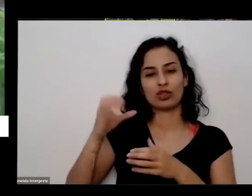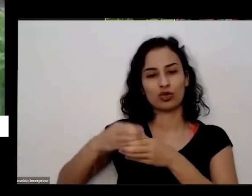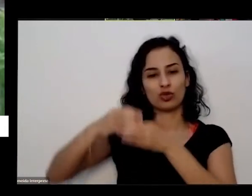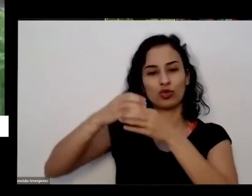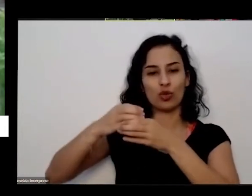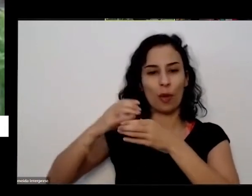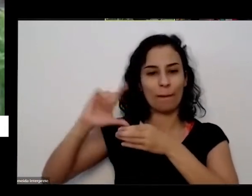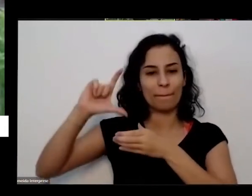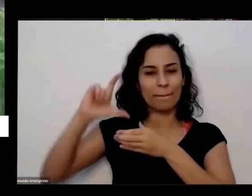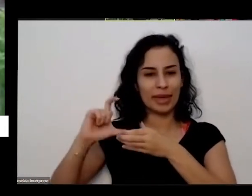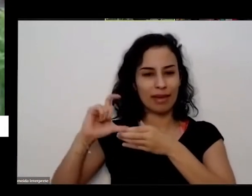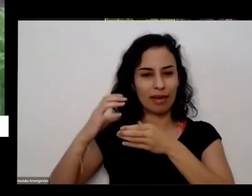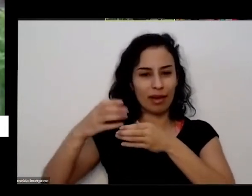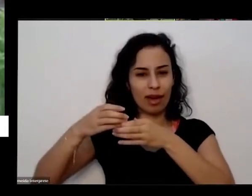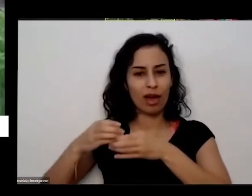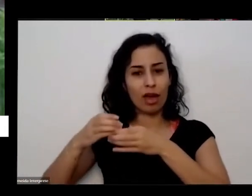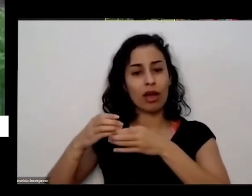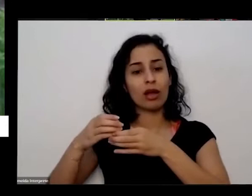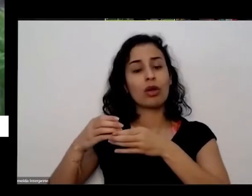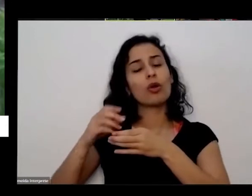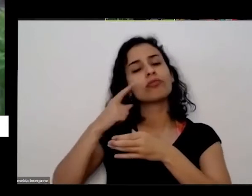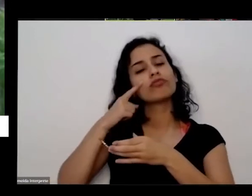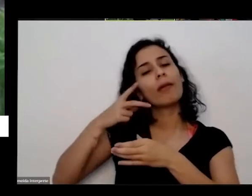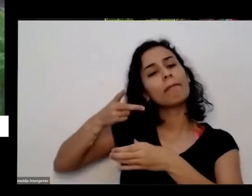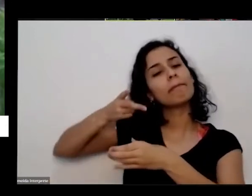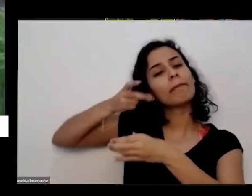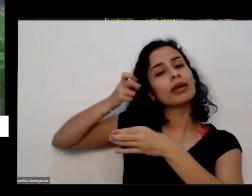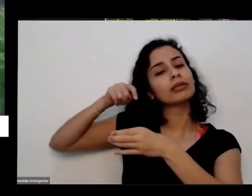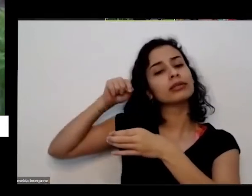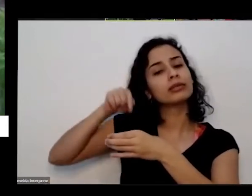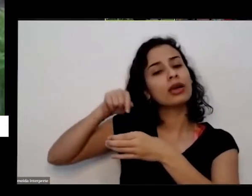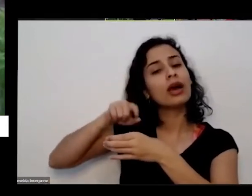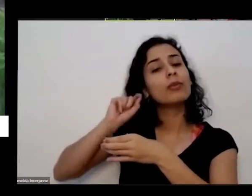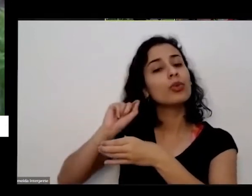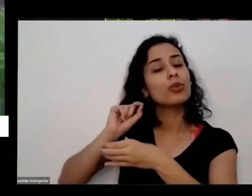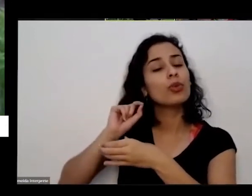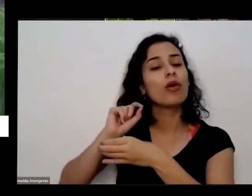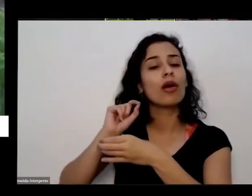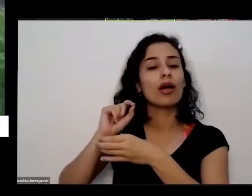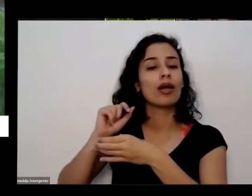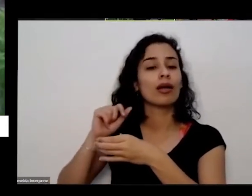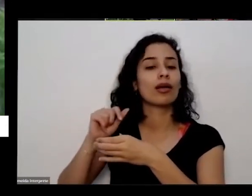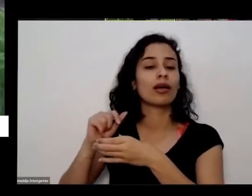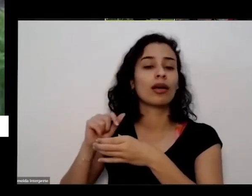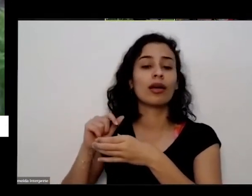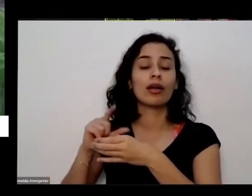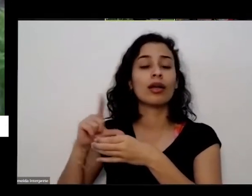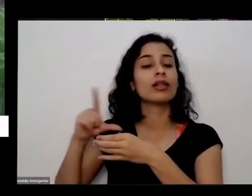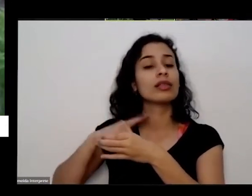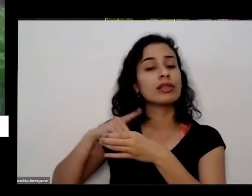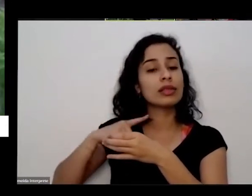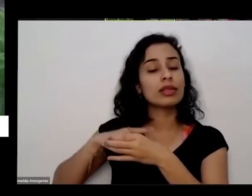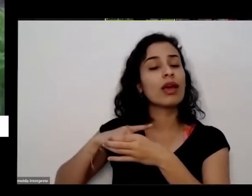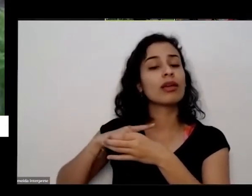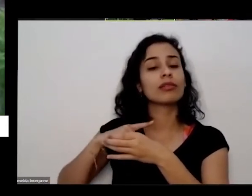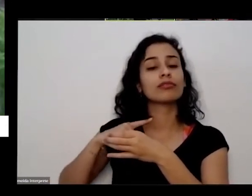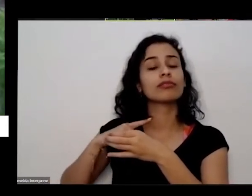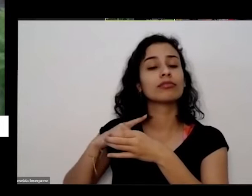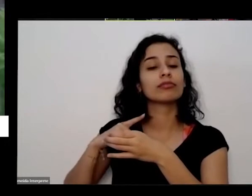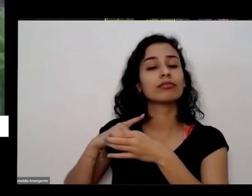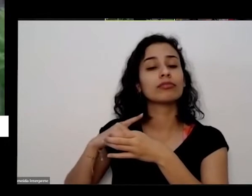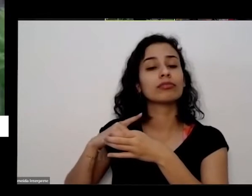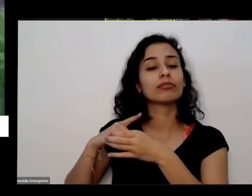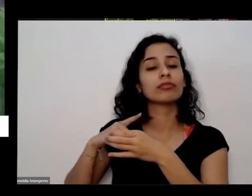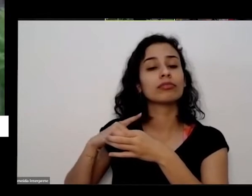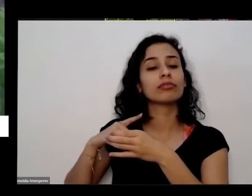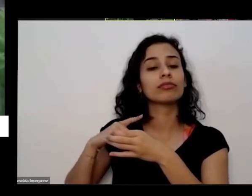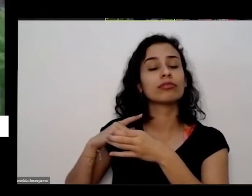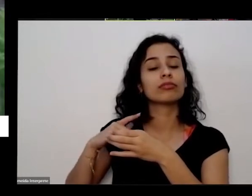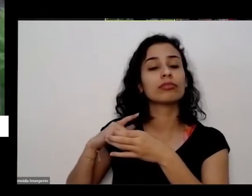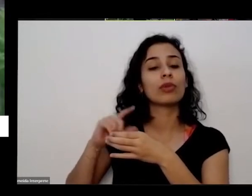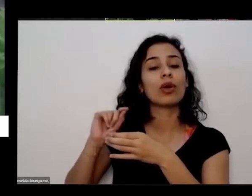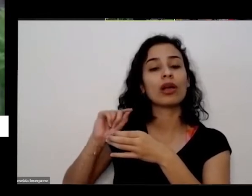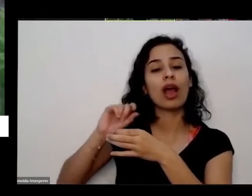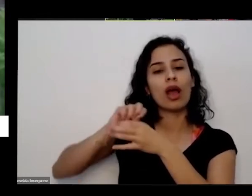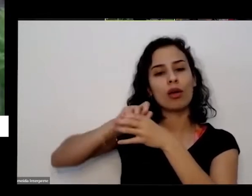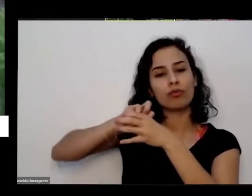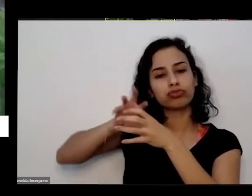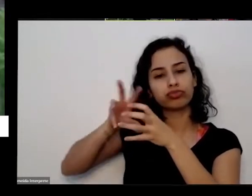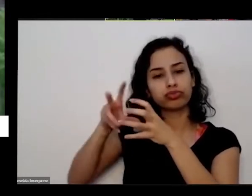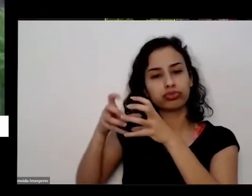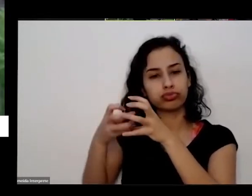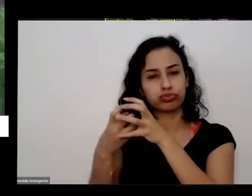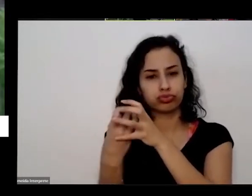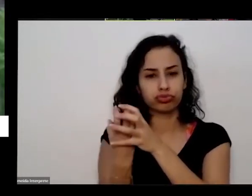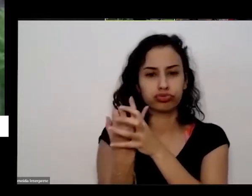E se for olhar aqui ele totalmente colonizado por o micro-organismos benéficos que estão eles aqui